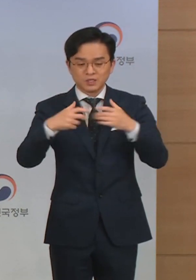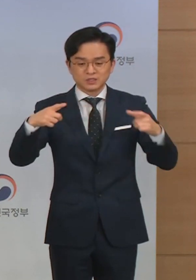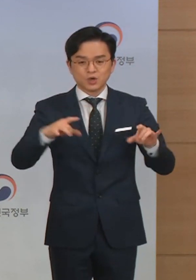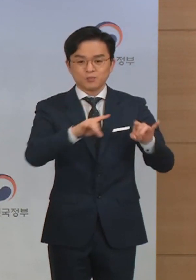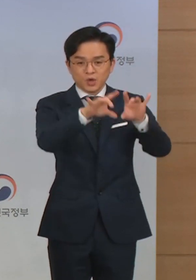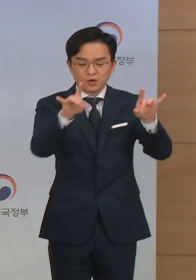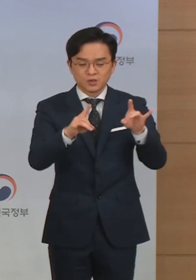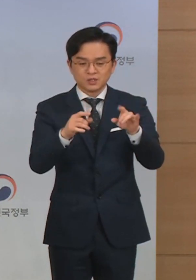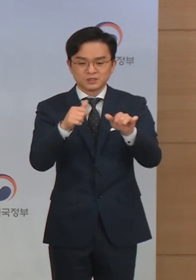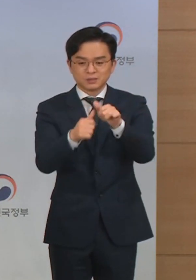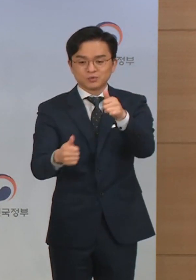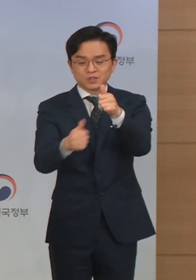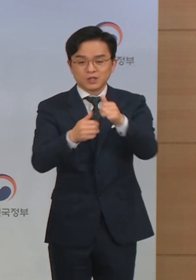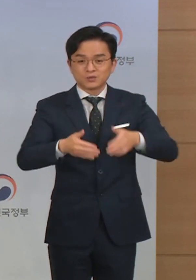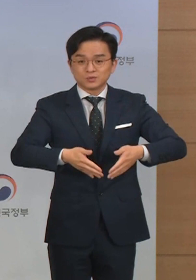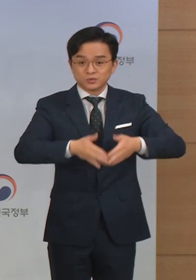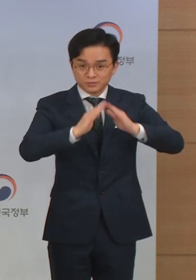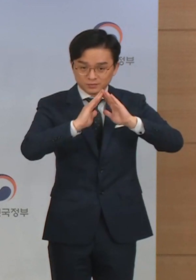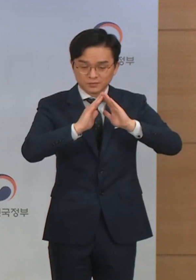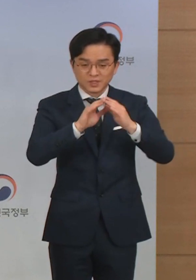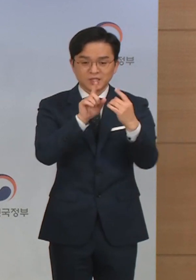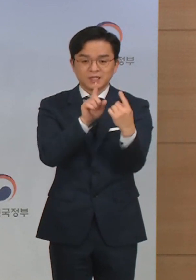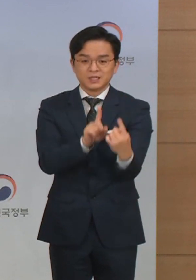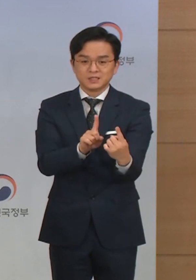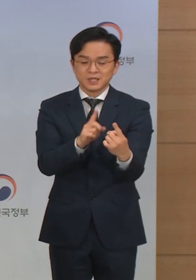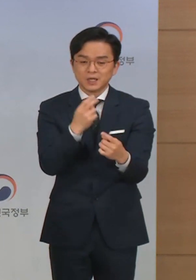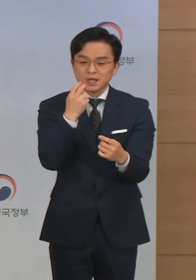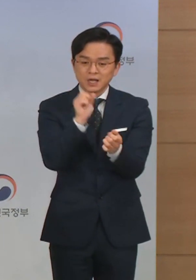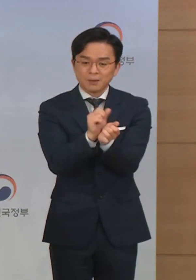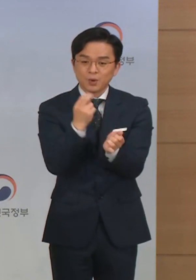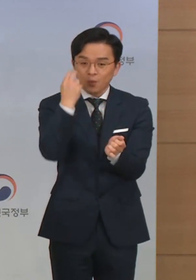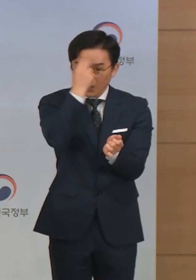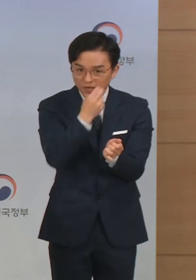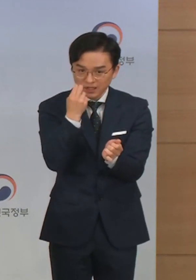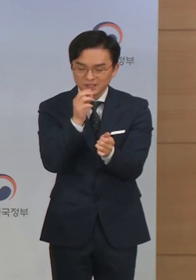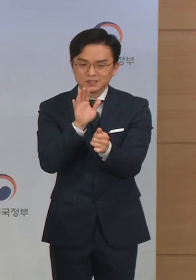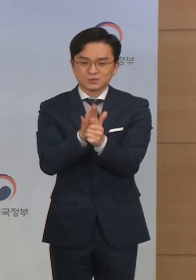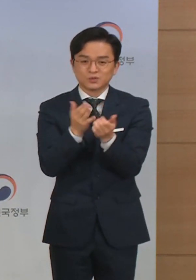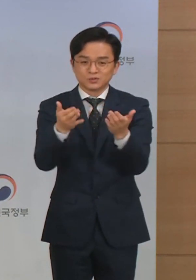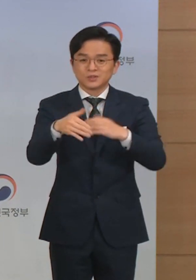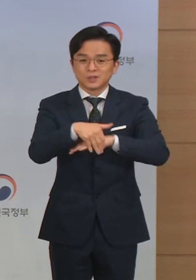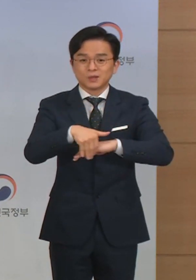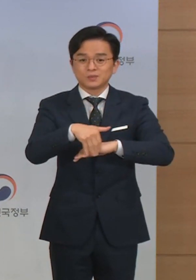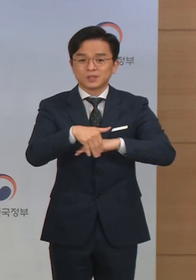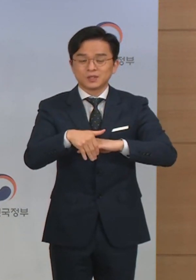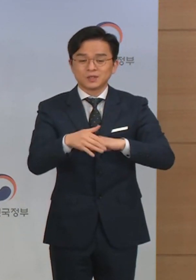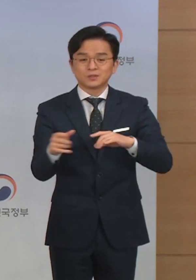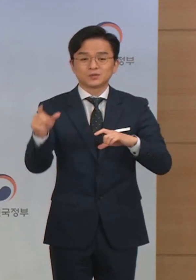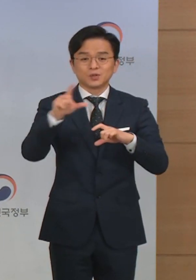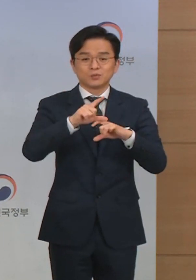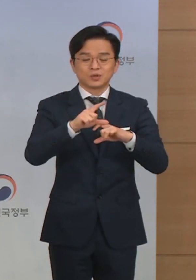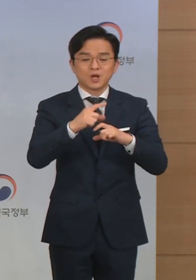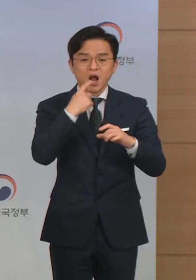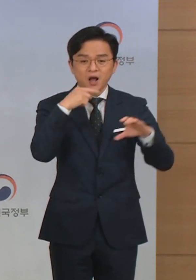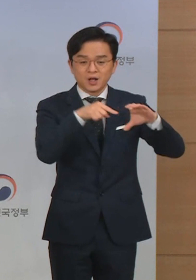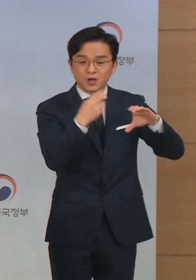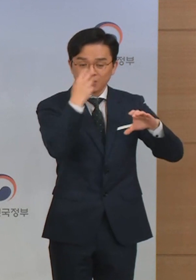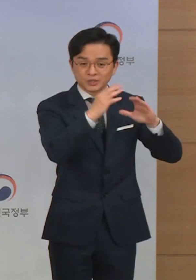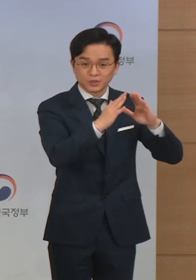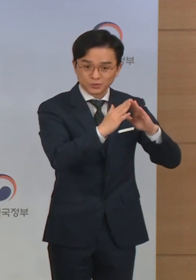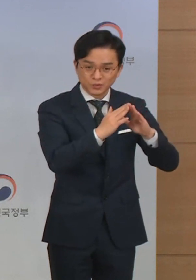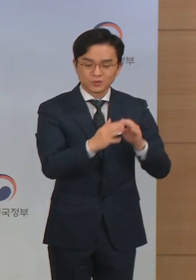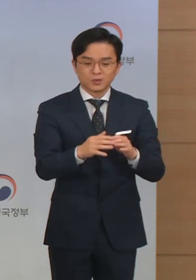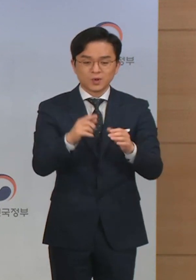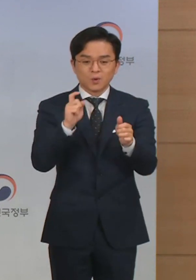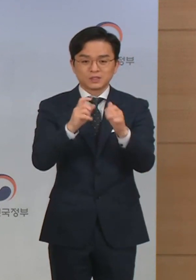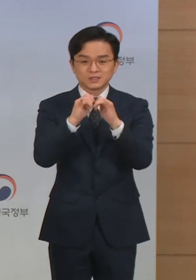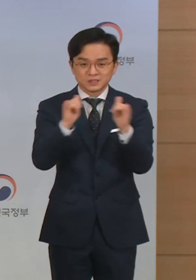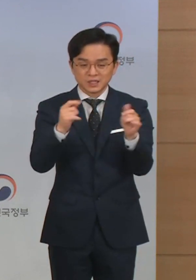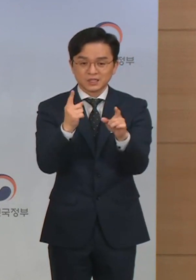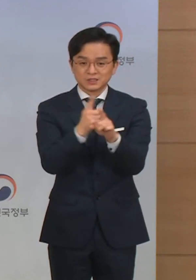9승 하여 일대의 감염관리 자문을 추진해 나갈 계획입니다 더불어 삶 * 줄 요소 확진 자 치료기간 대상의 감염 예방 특별 교육을